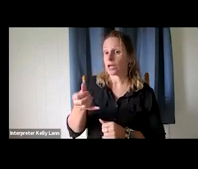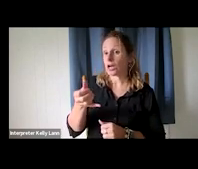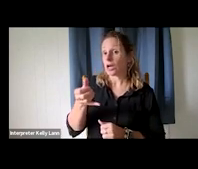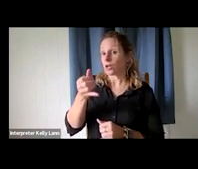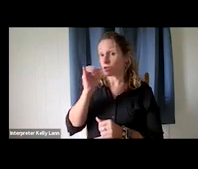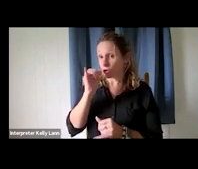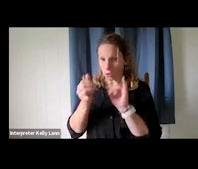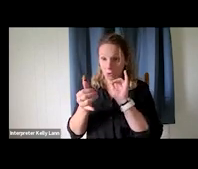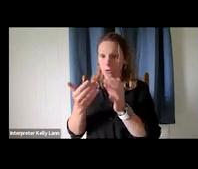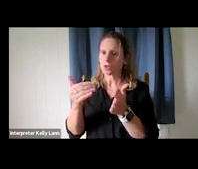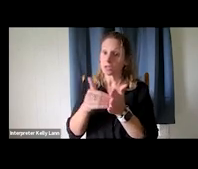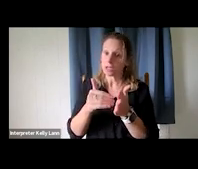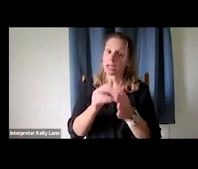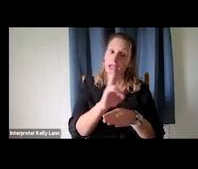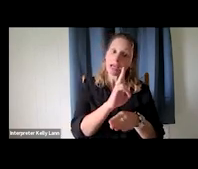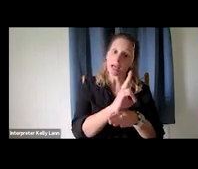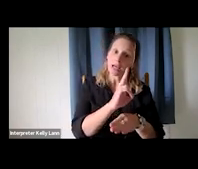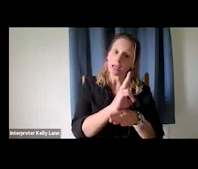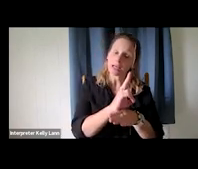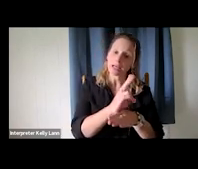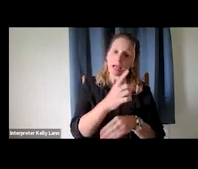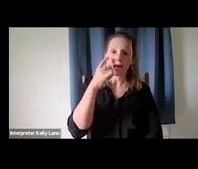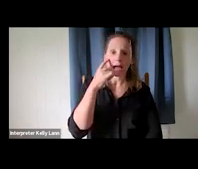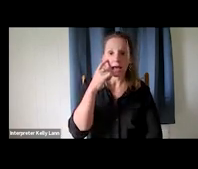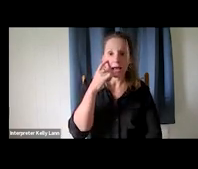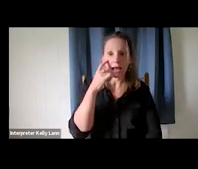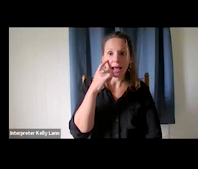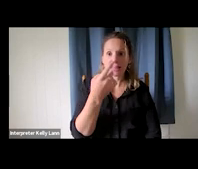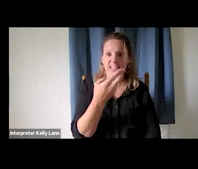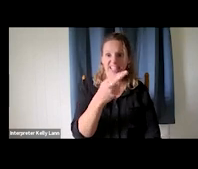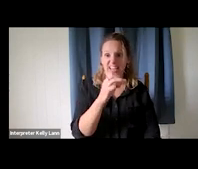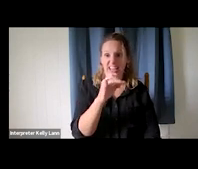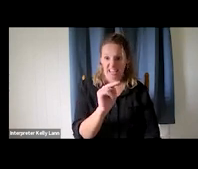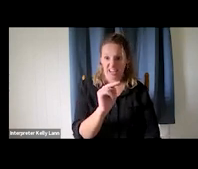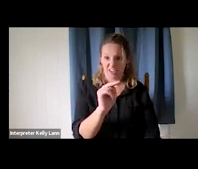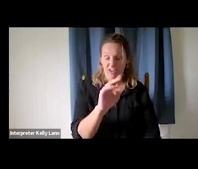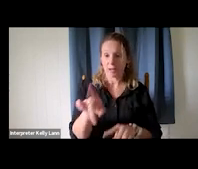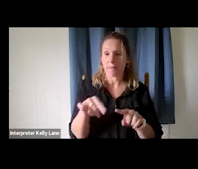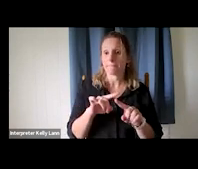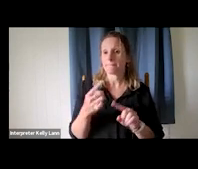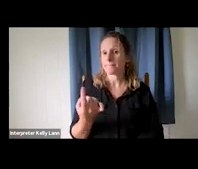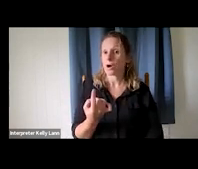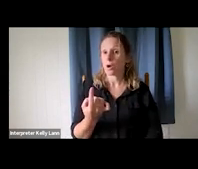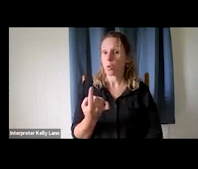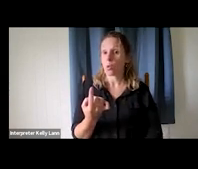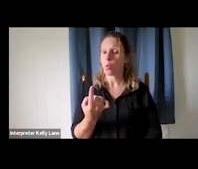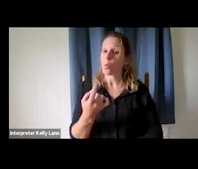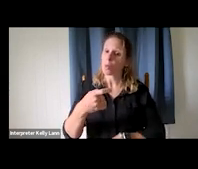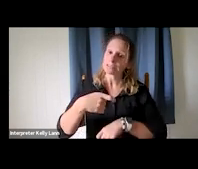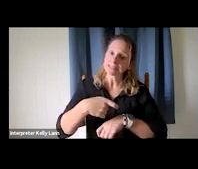y a consumir, creo que consumía heroína. "Era la única forma que tenía para aliviar los pensamientos en mi cabeza".